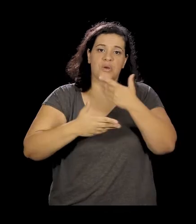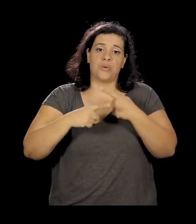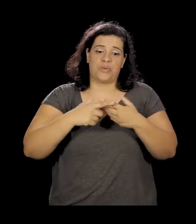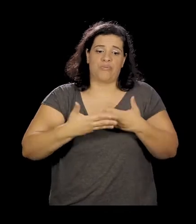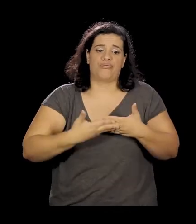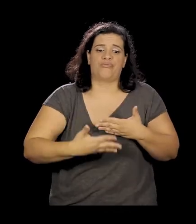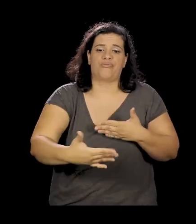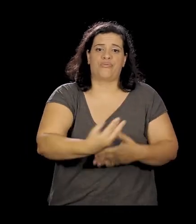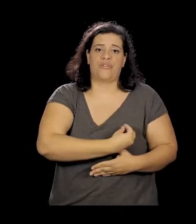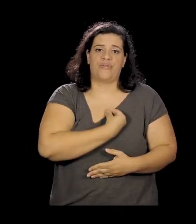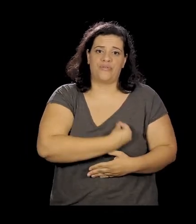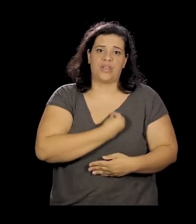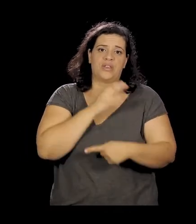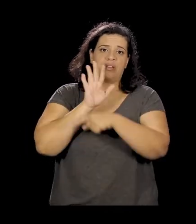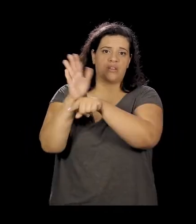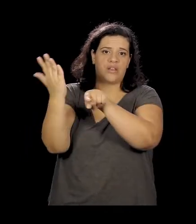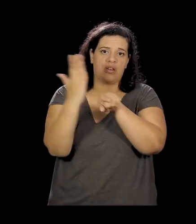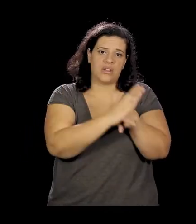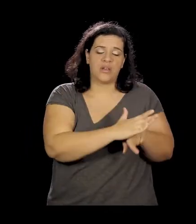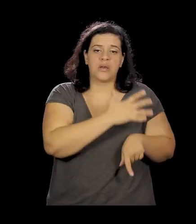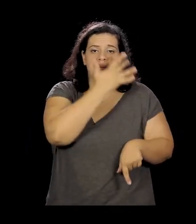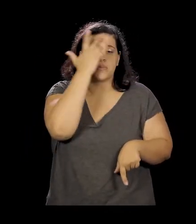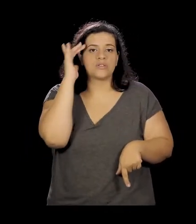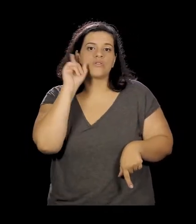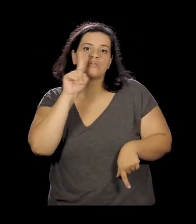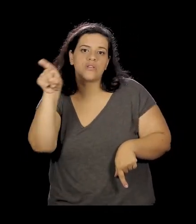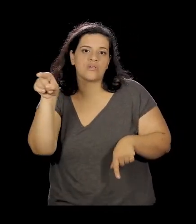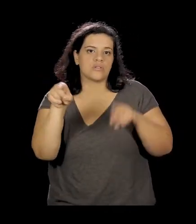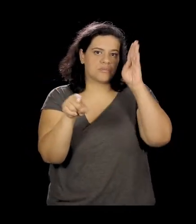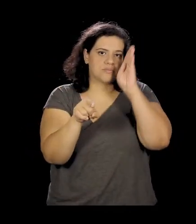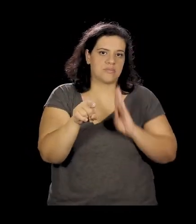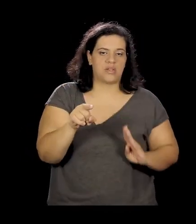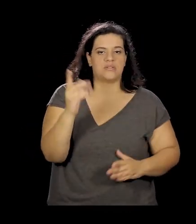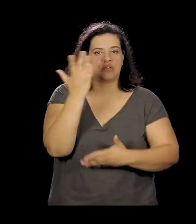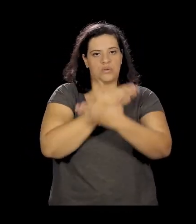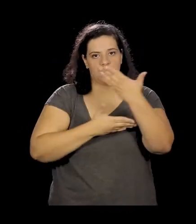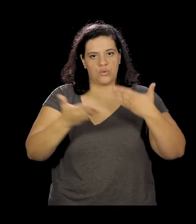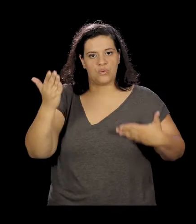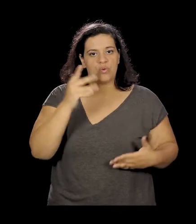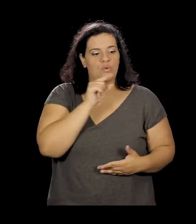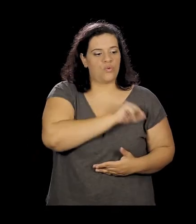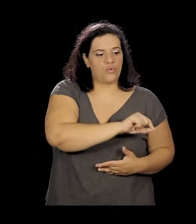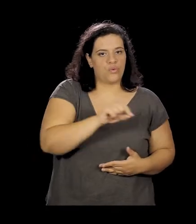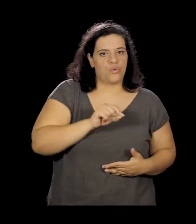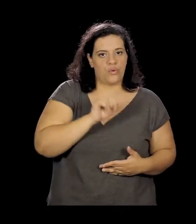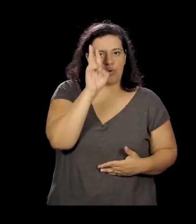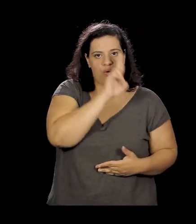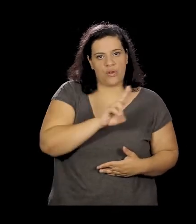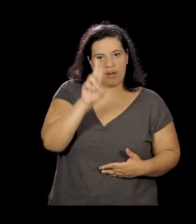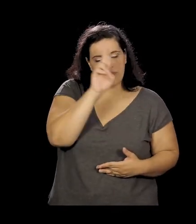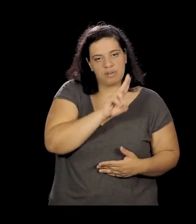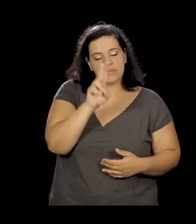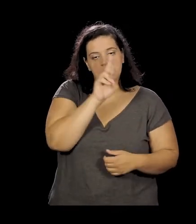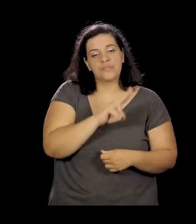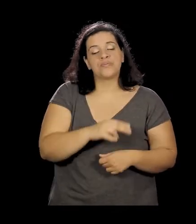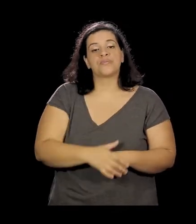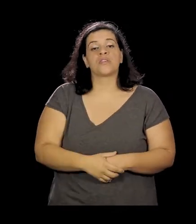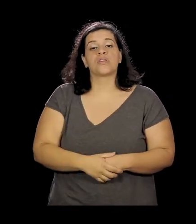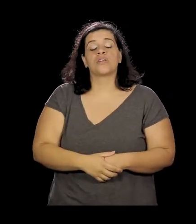de colaboração entre gente dos Estados Unidos e gente das universidades daqui do Brasil.